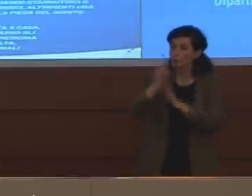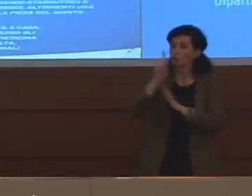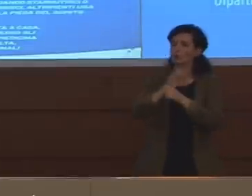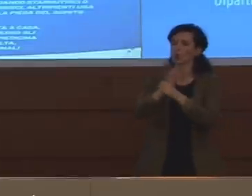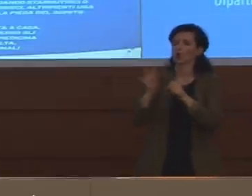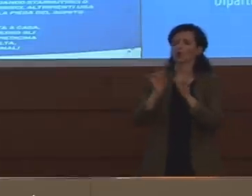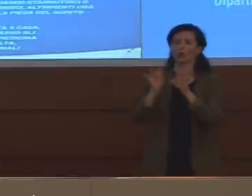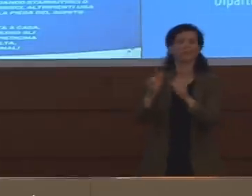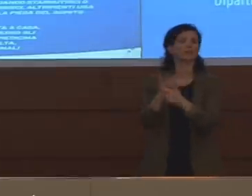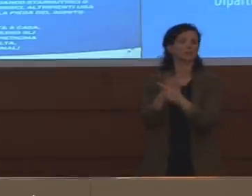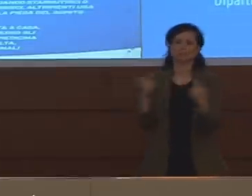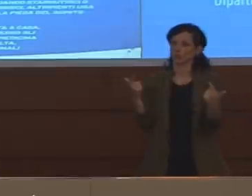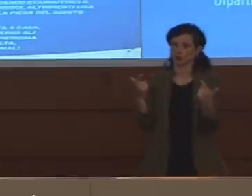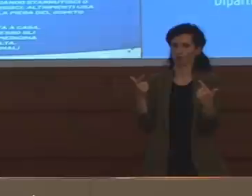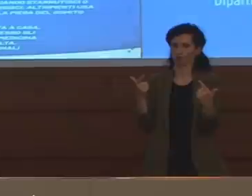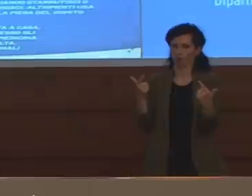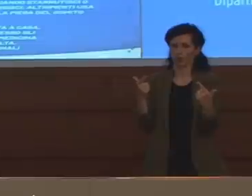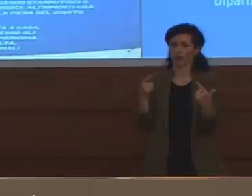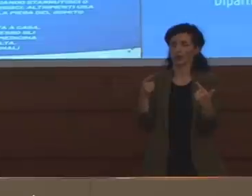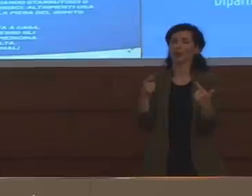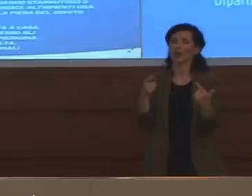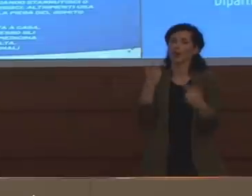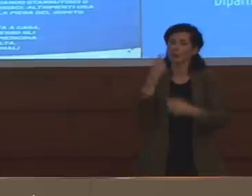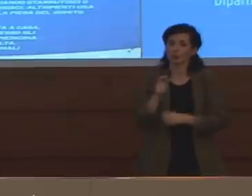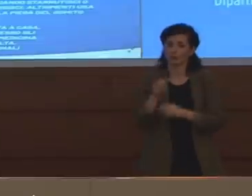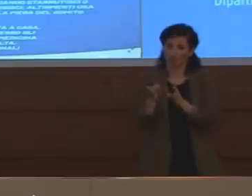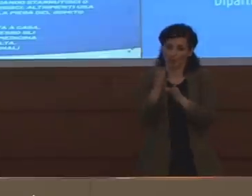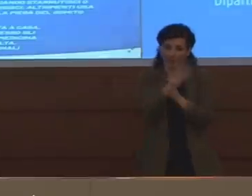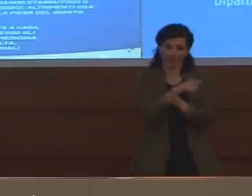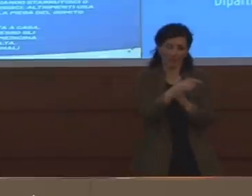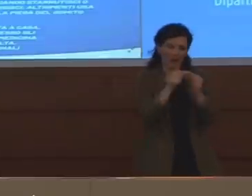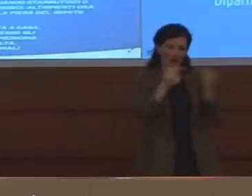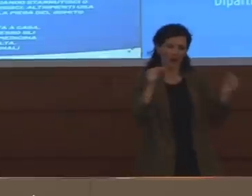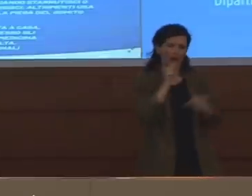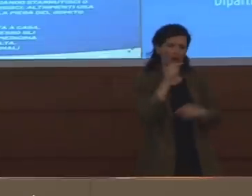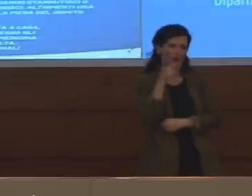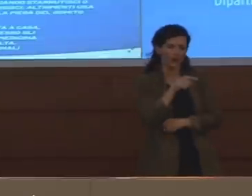conclamatamente positivi all'identificazione della RNA virale